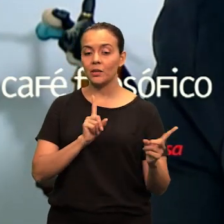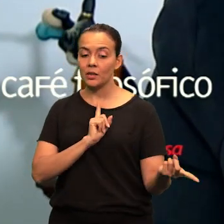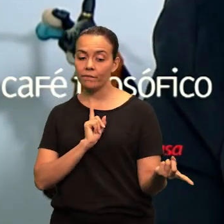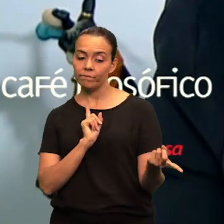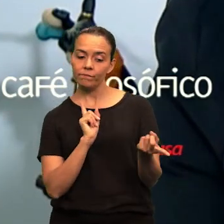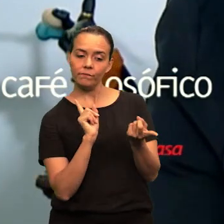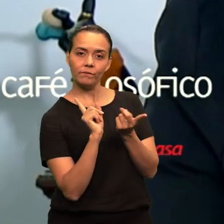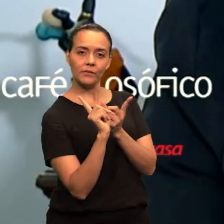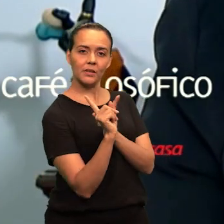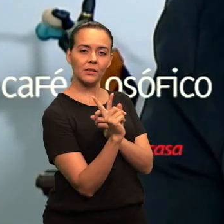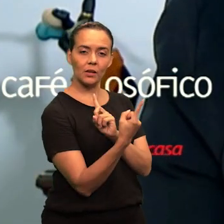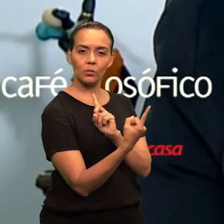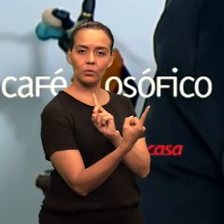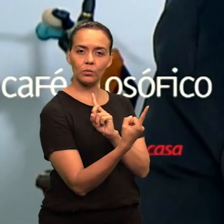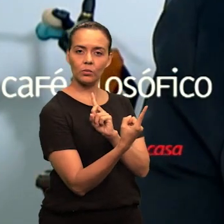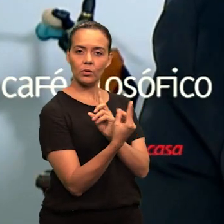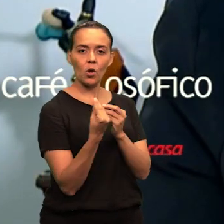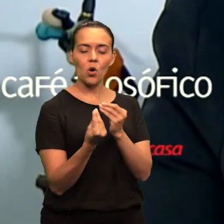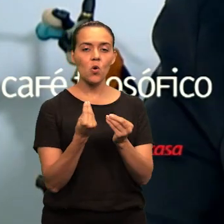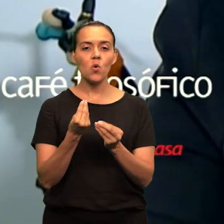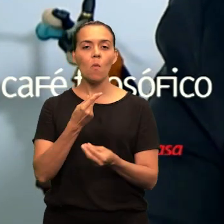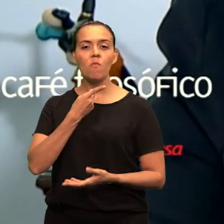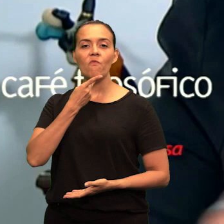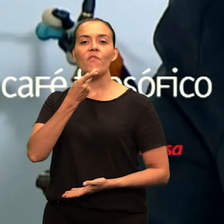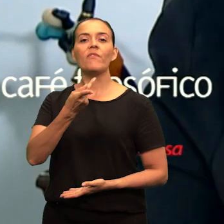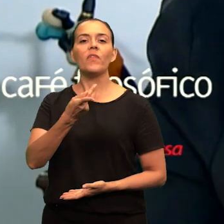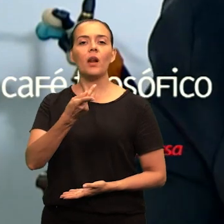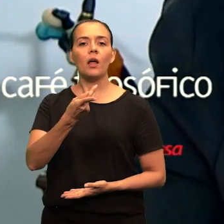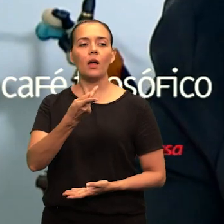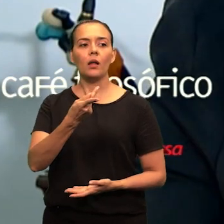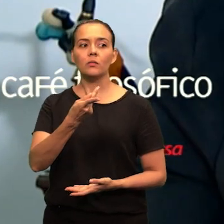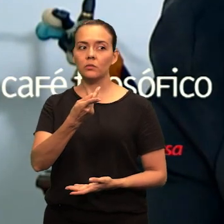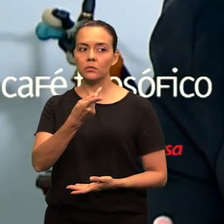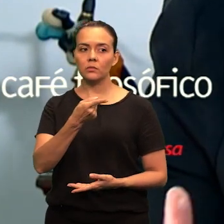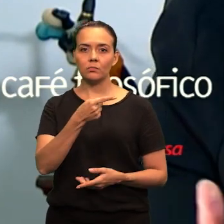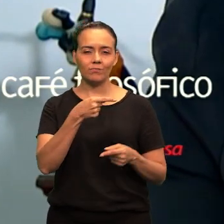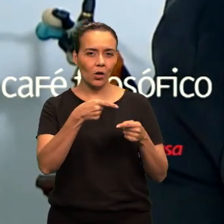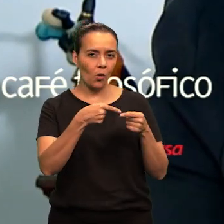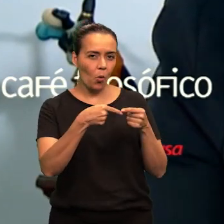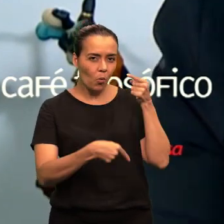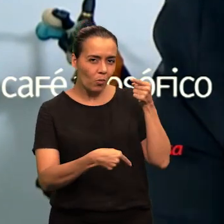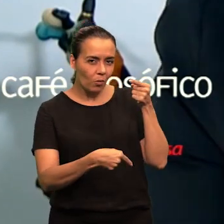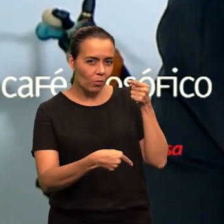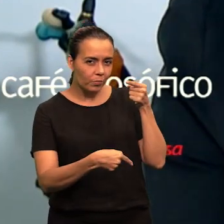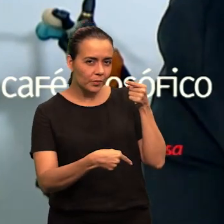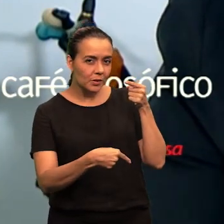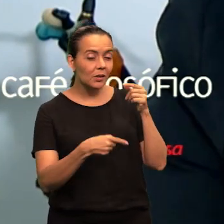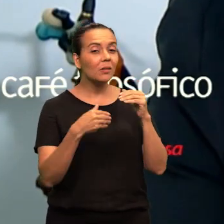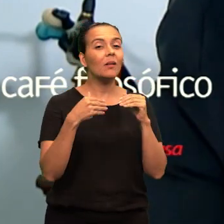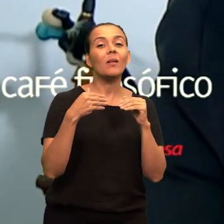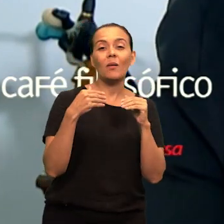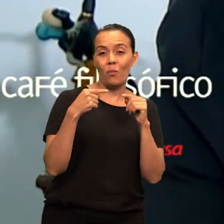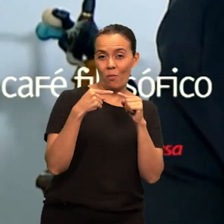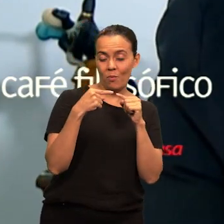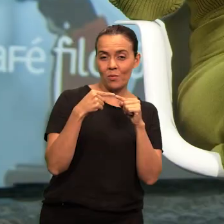Porque pensar lugares de fala é romper com o interdito que já está posto. Há um interdito em relação a vida